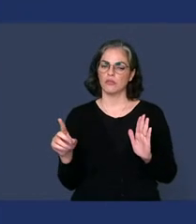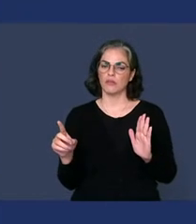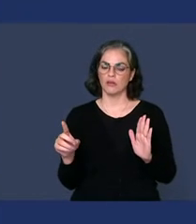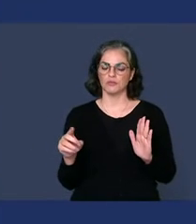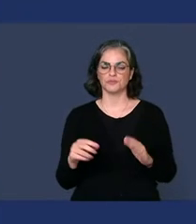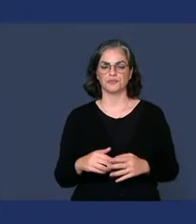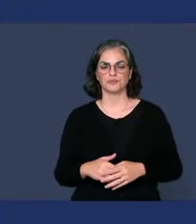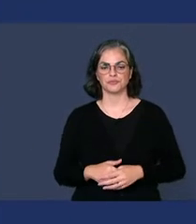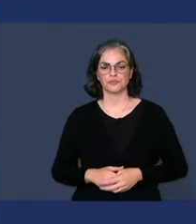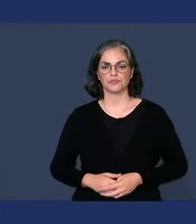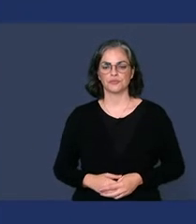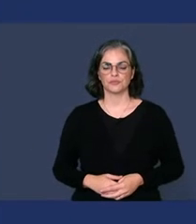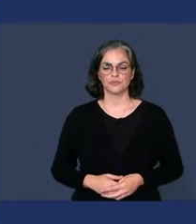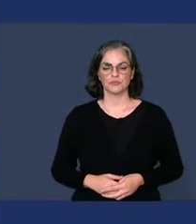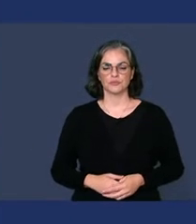PAUTA DESSE PROJETO. -- [REPÓRTER]: RETIRADA